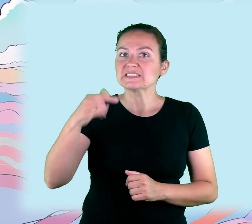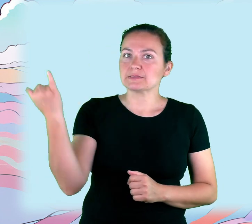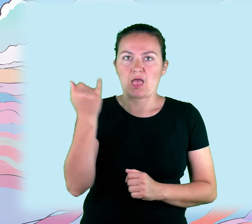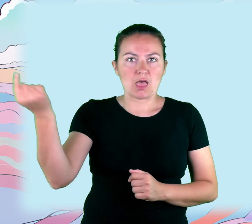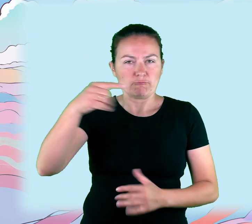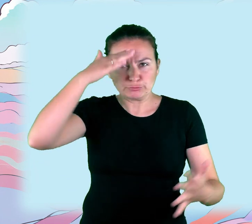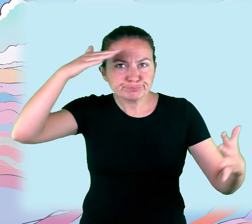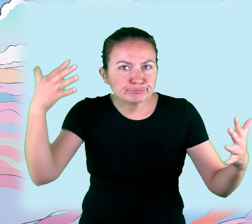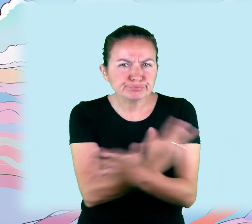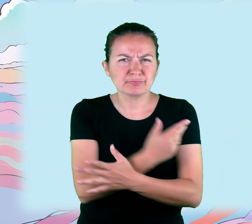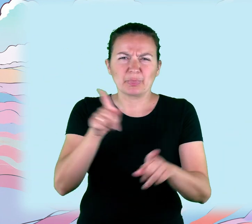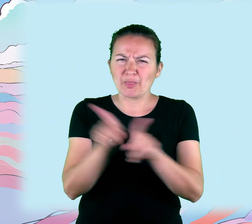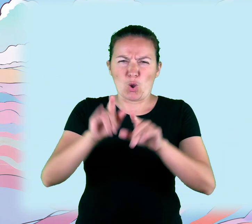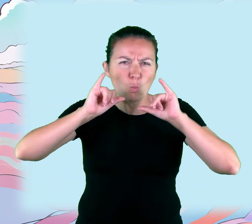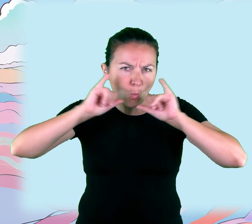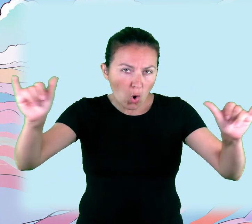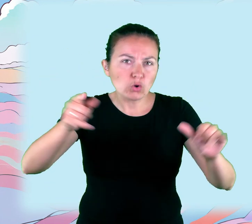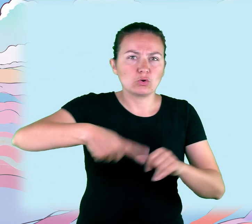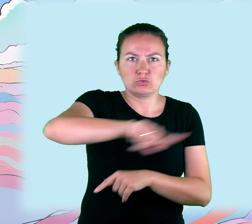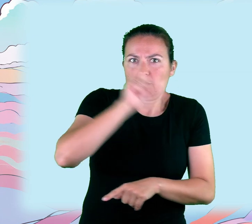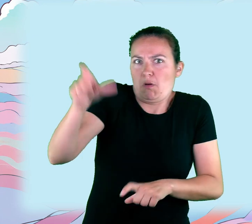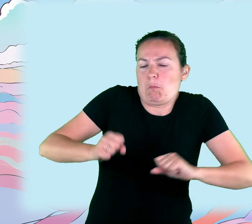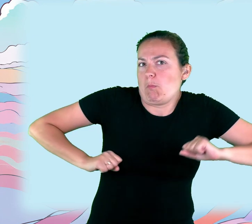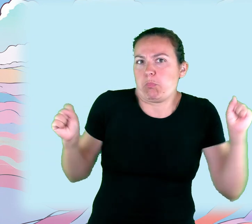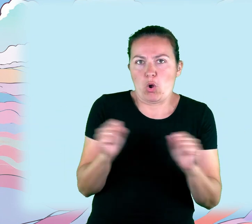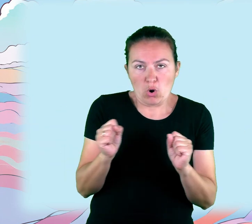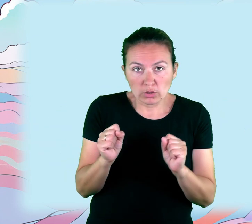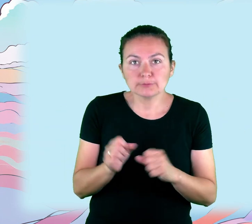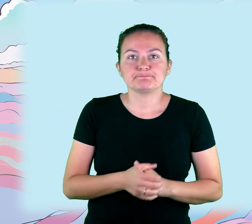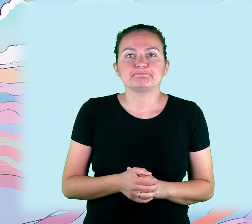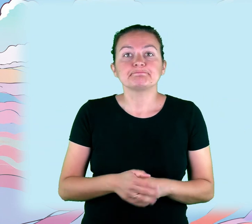Pan pojawiał się niespodziewanie i był głośny, więc inni bardzo się wtedy bali.